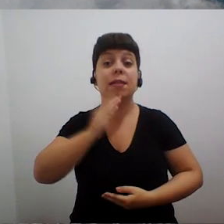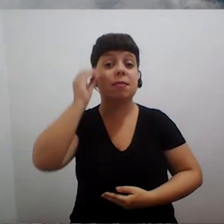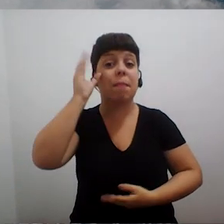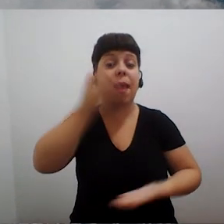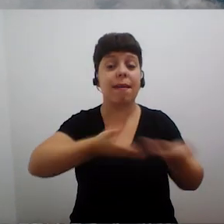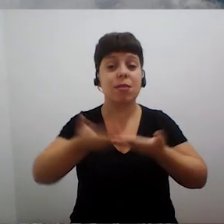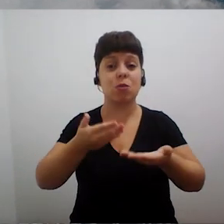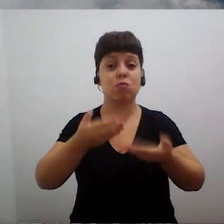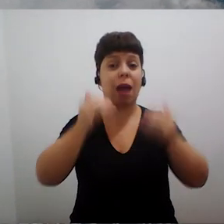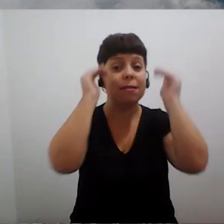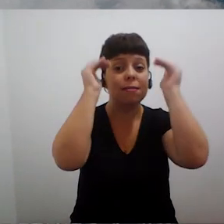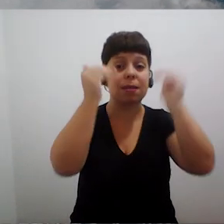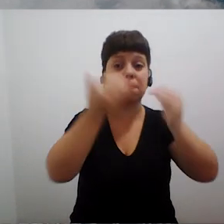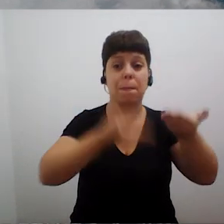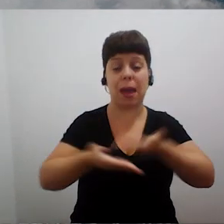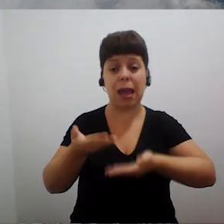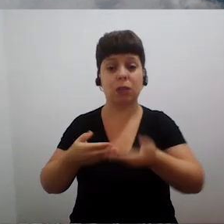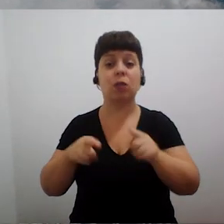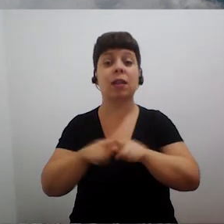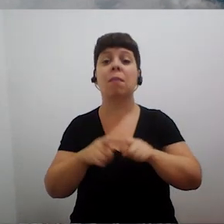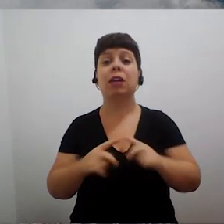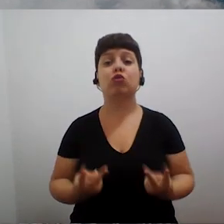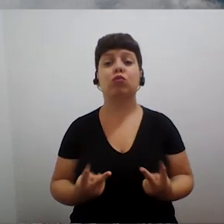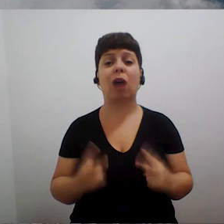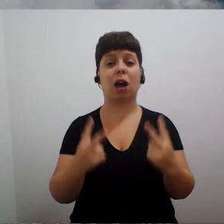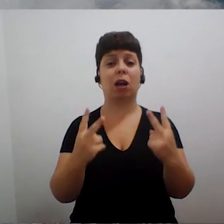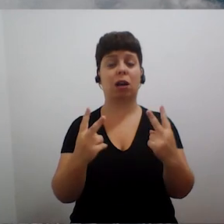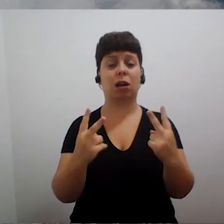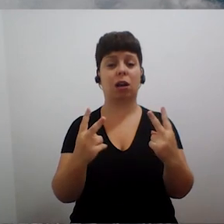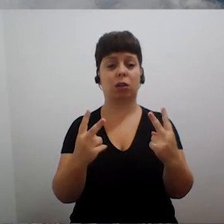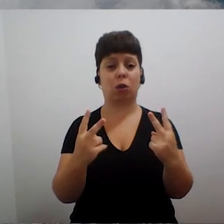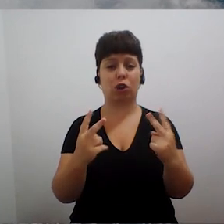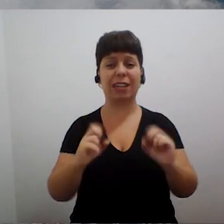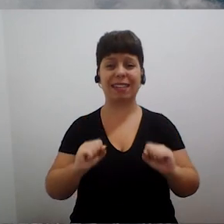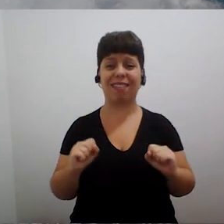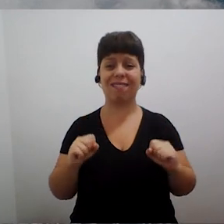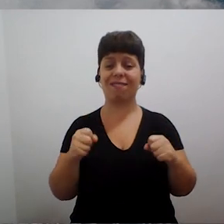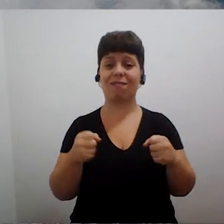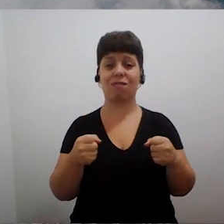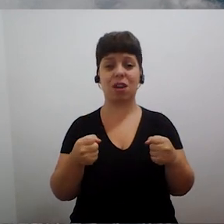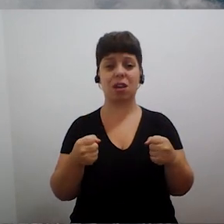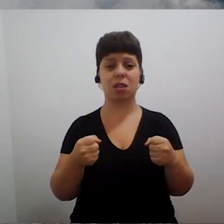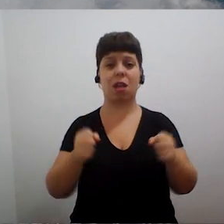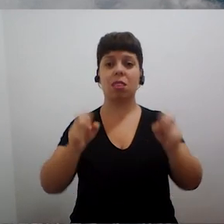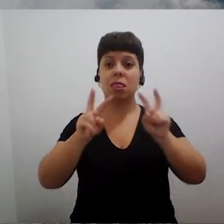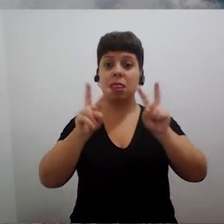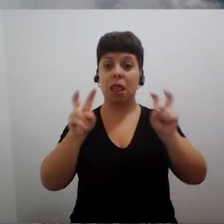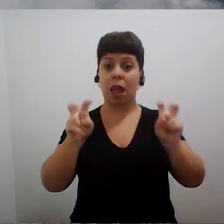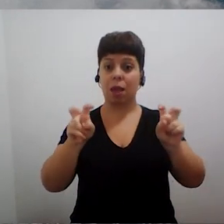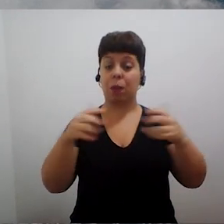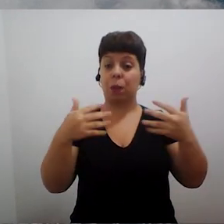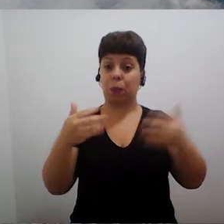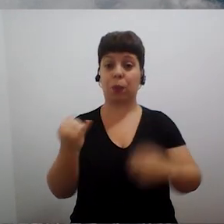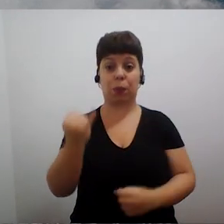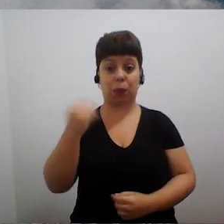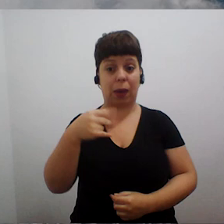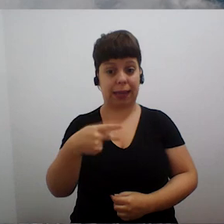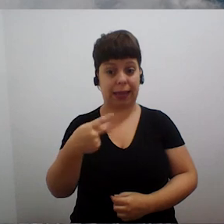de ação conjunta em defesa dos grandes temas da humanidade.